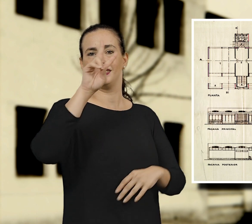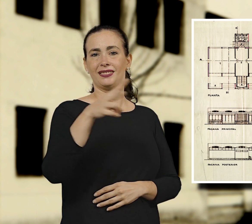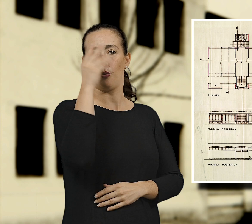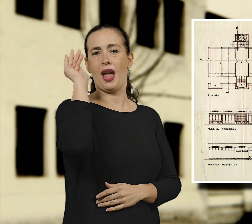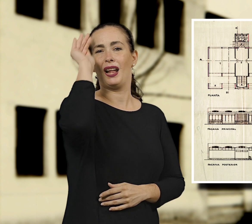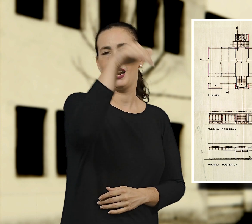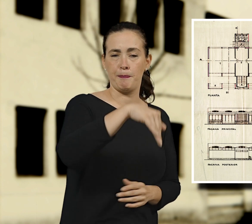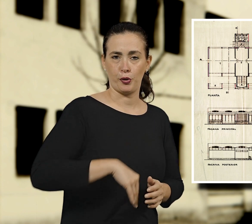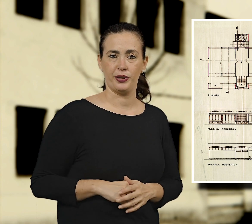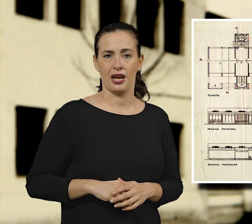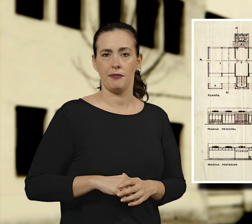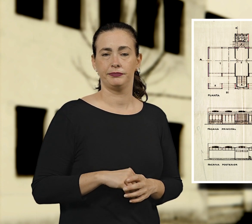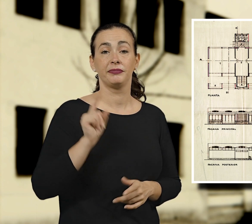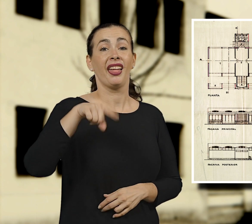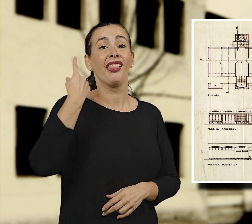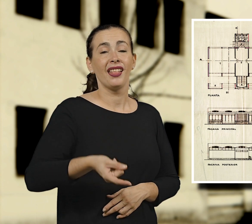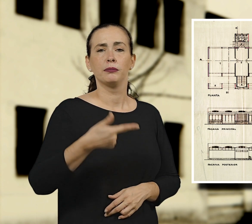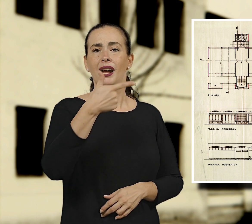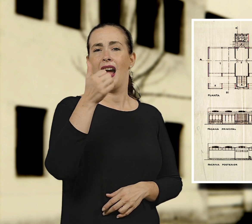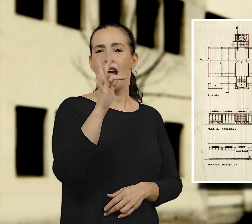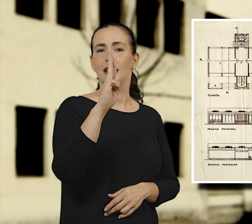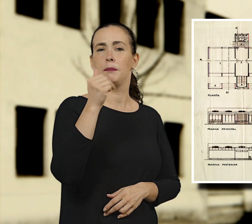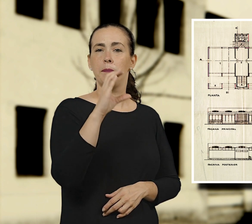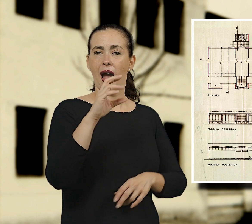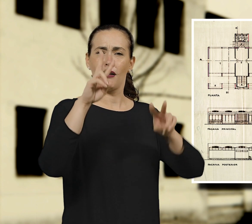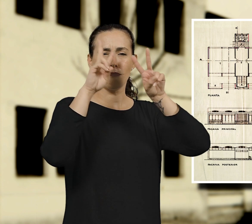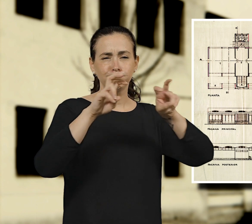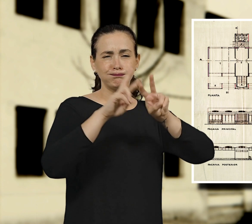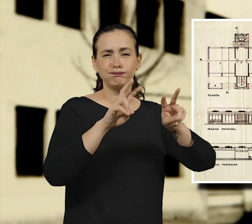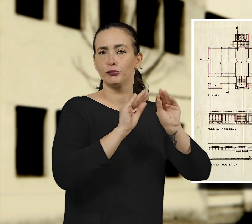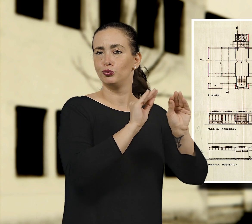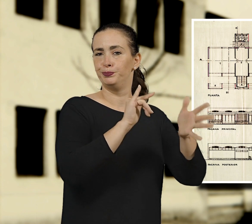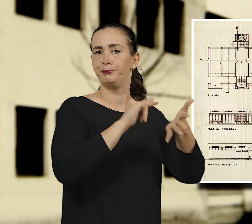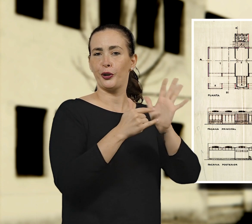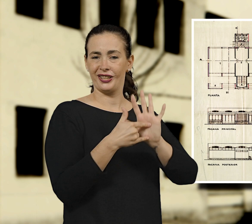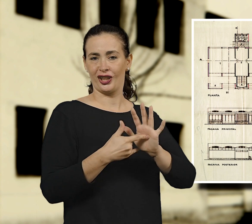i que el GATPAC va explorar en els seus projectes.